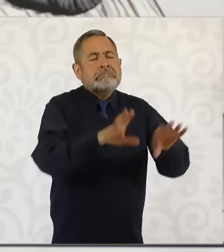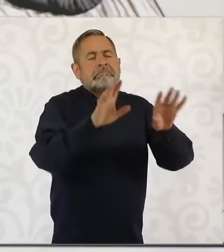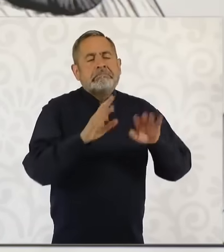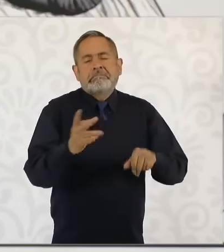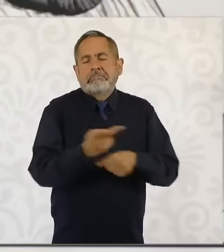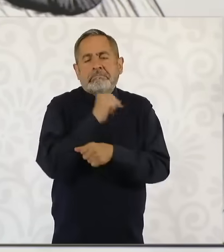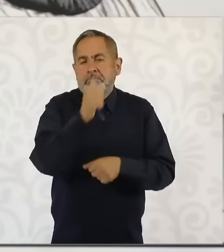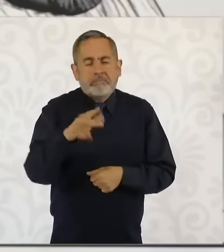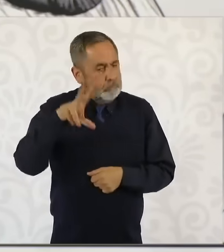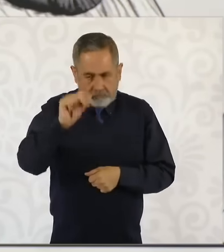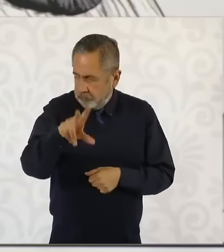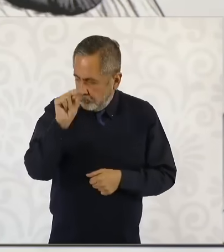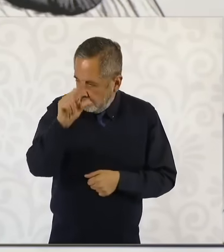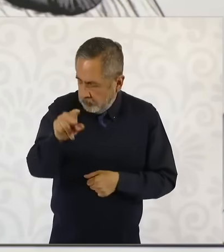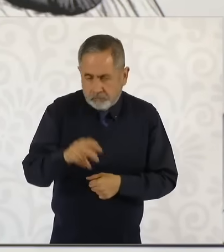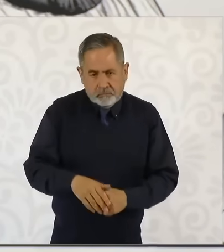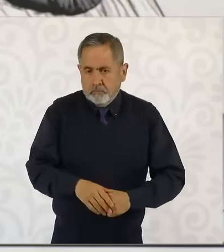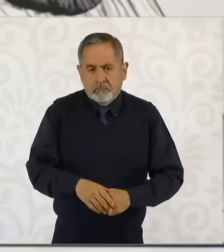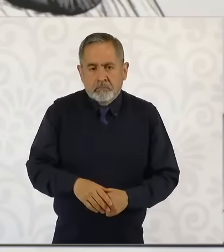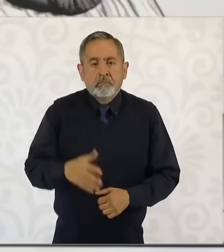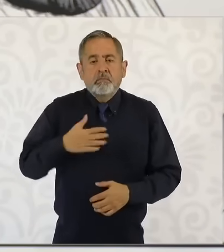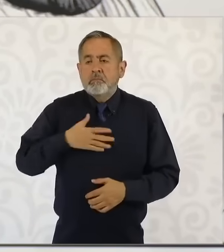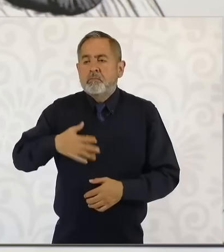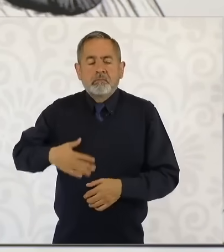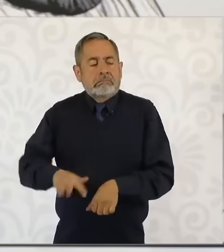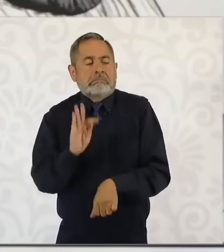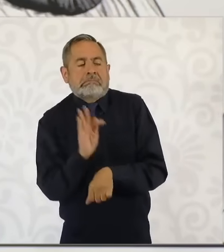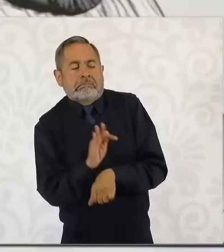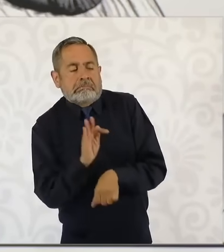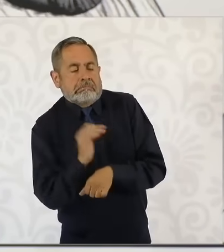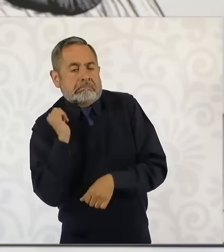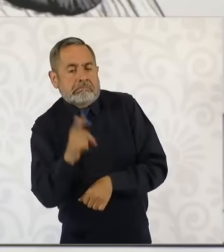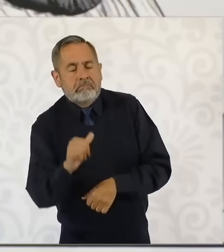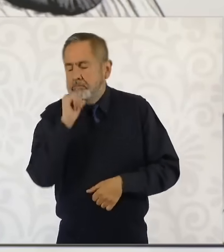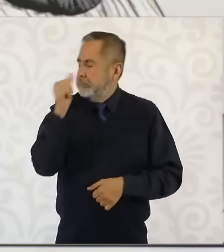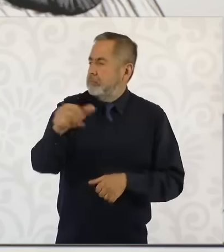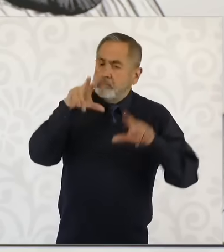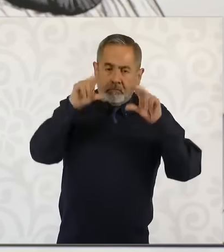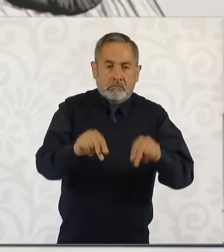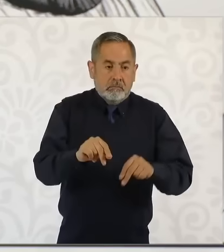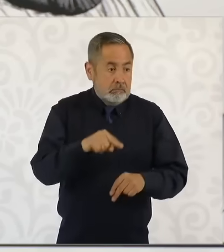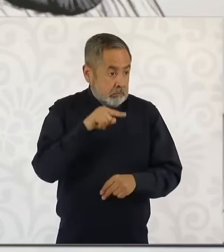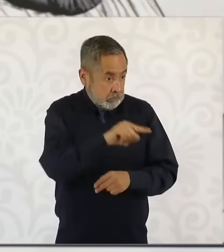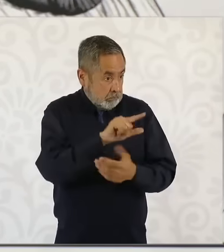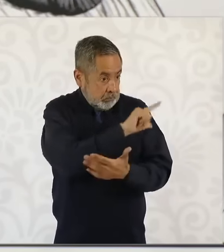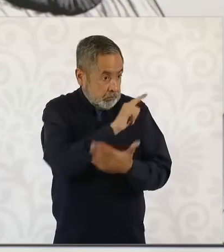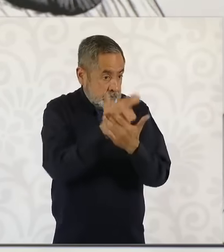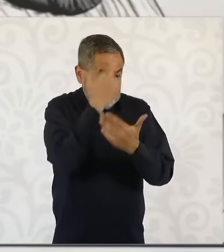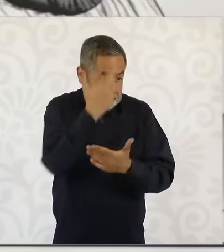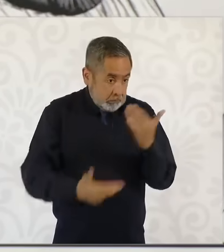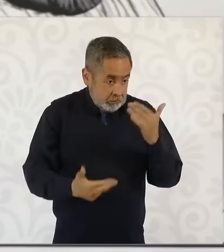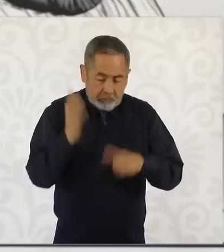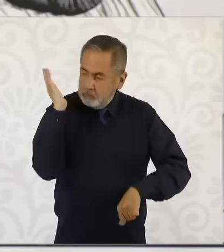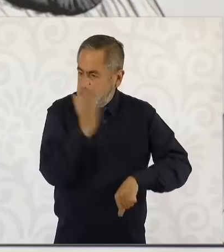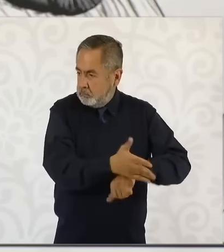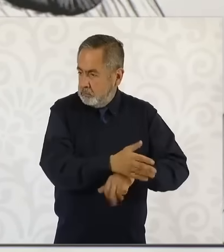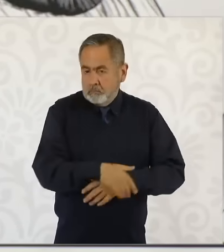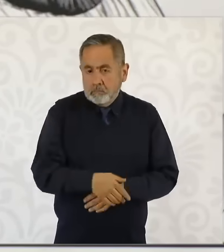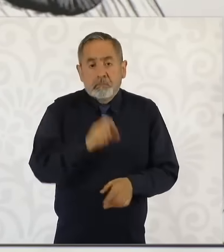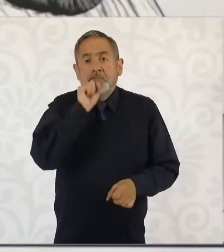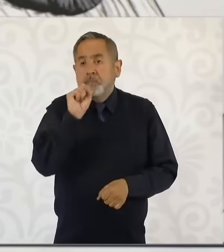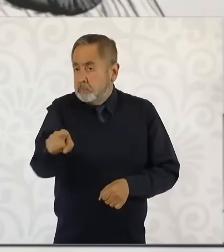no vamos a proteger a nadie cuando hay un delito y es lo que le pedimos a la fiscalía